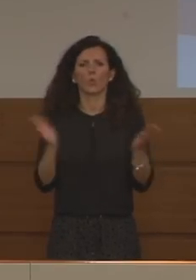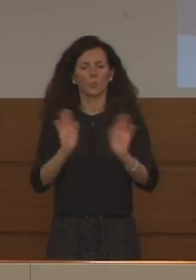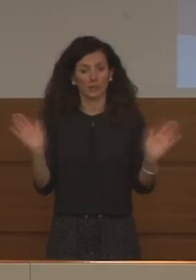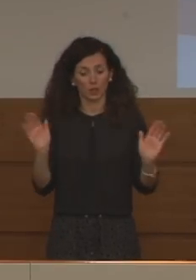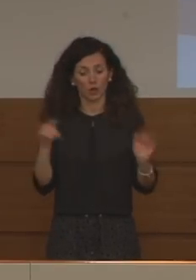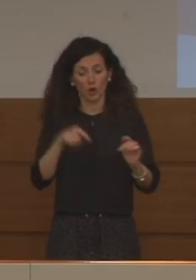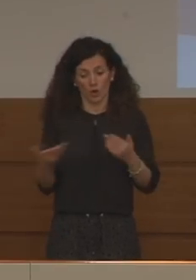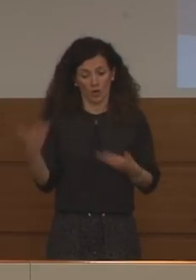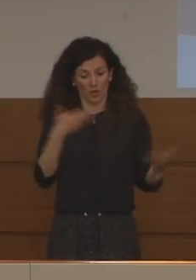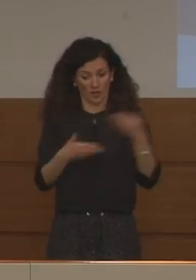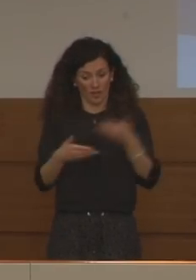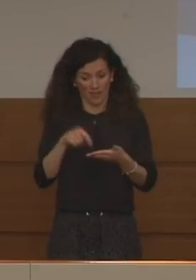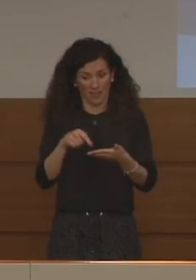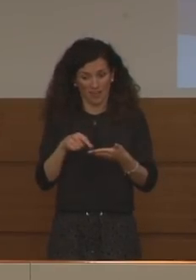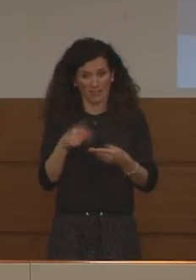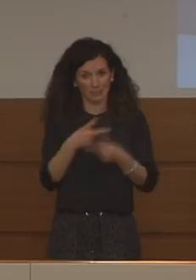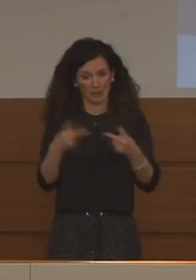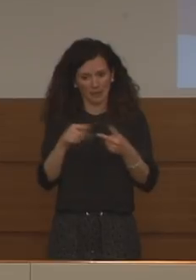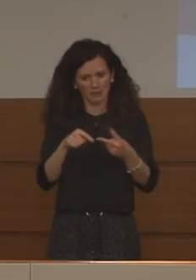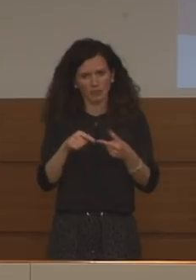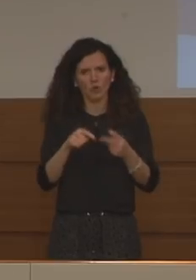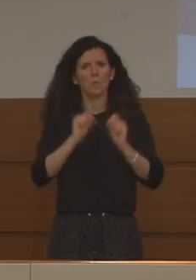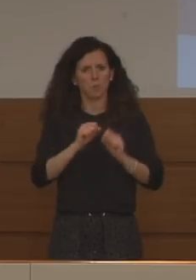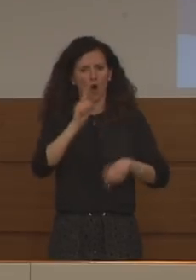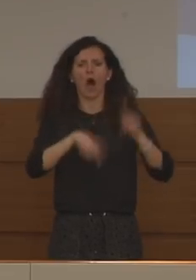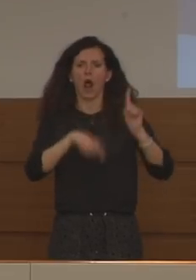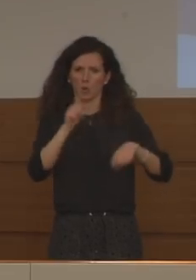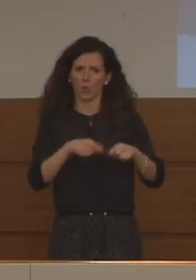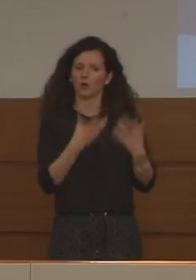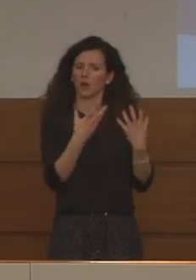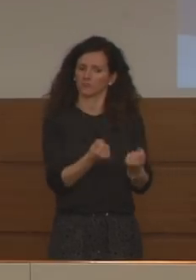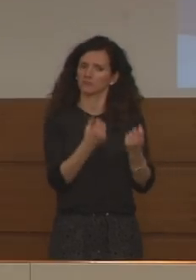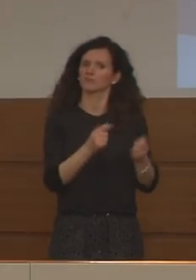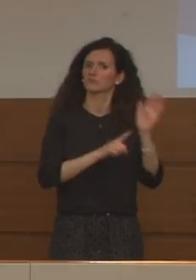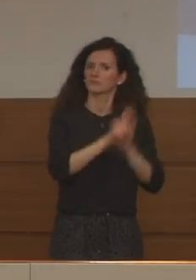efficacia, auspicabilmente, altre si dimostreranno invece non inferiori, non